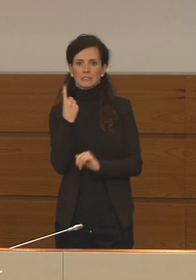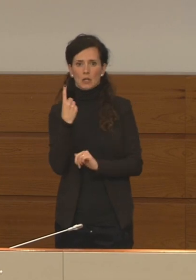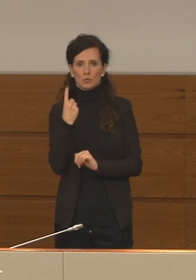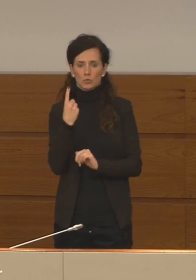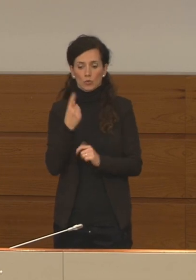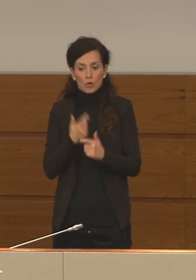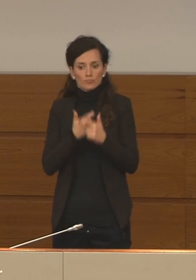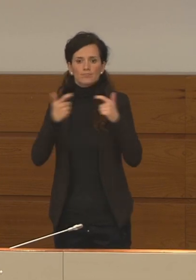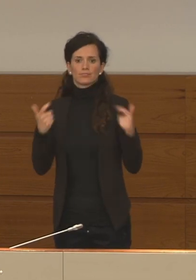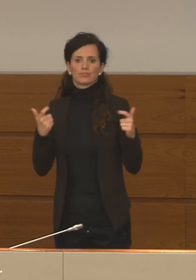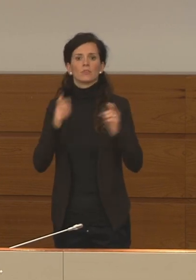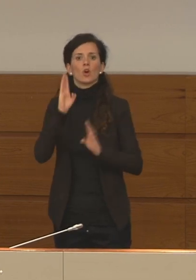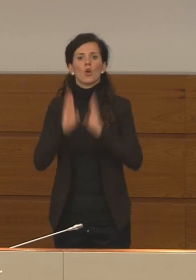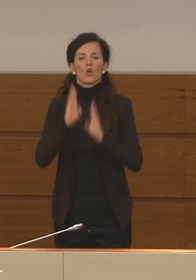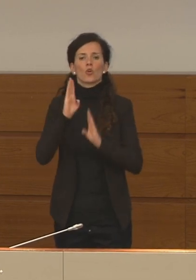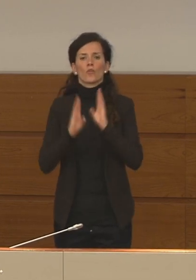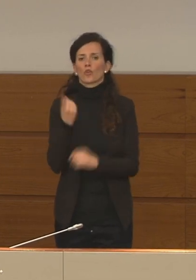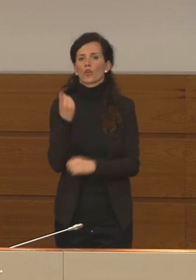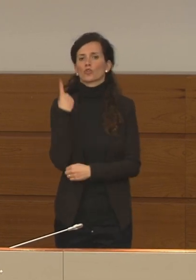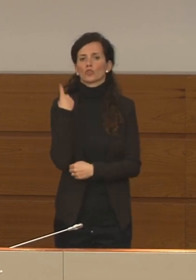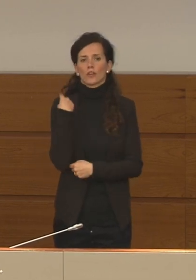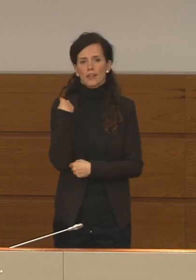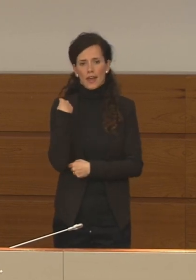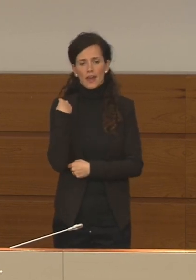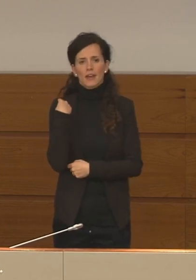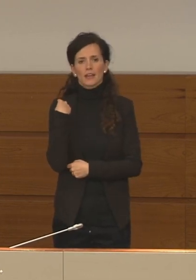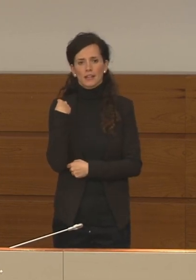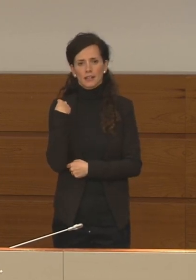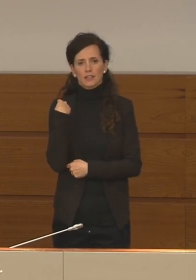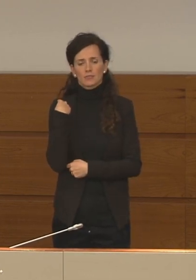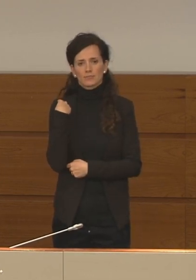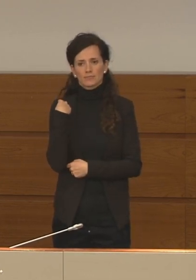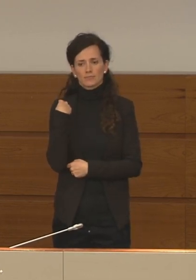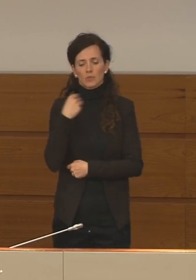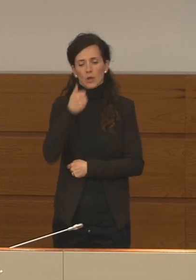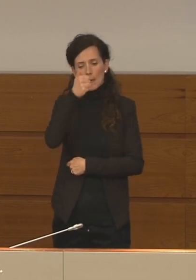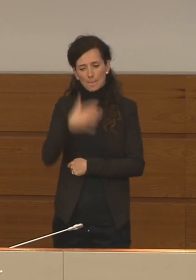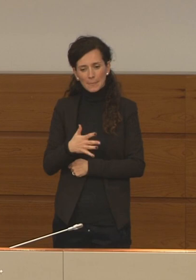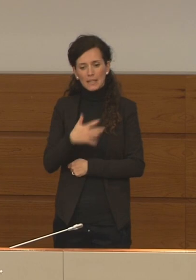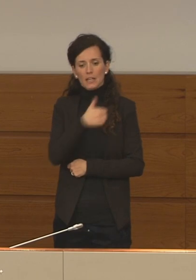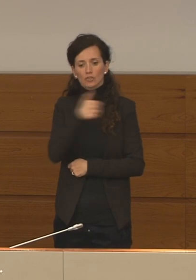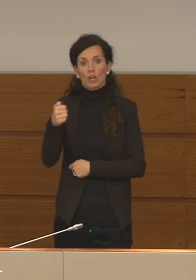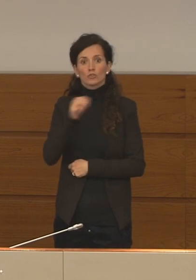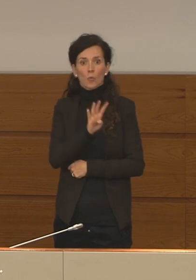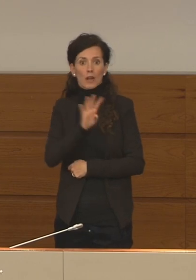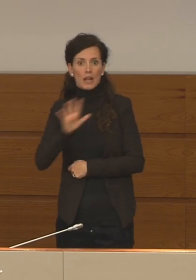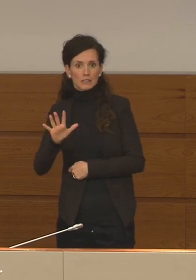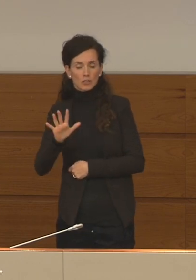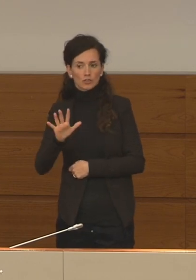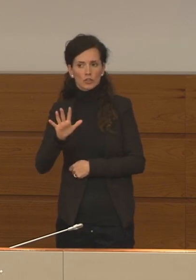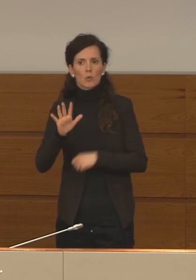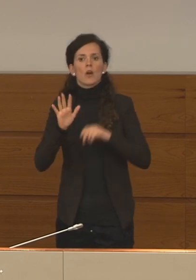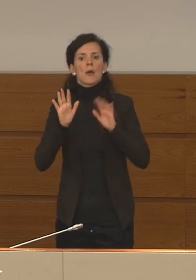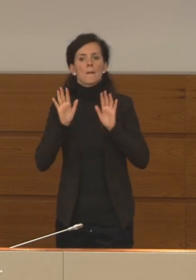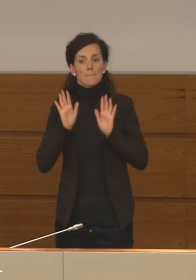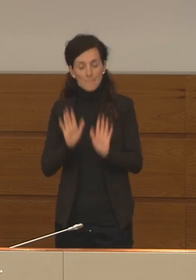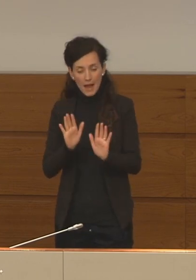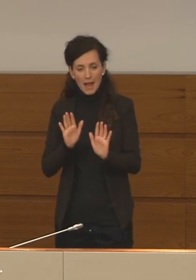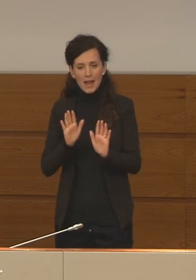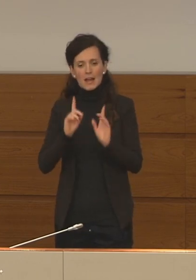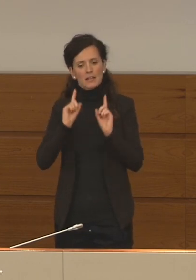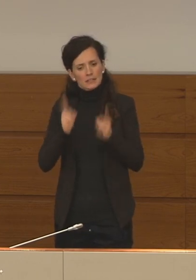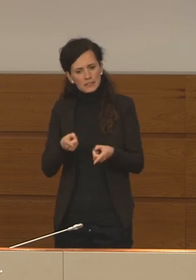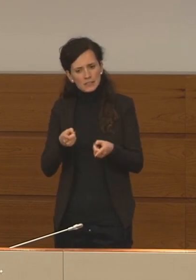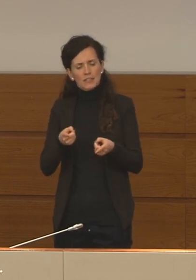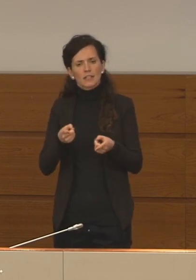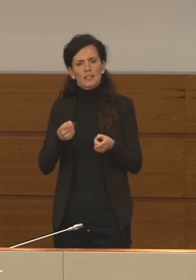rispetto a ieri e di 1.145 ma qui c'è da fare una considerazione che oggi si sono